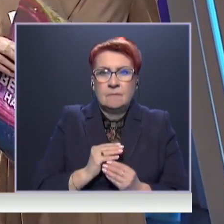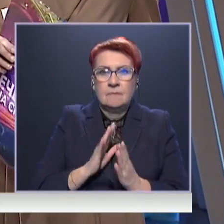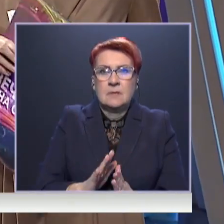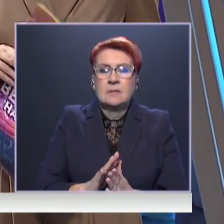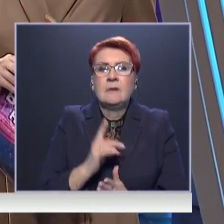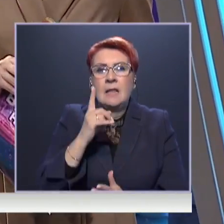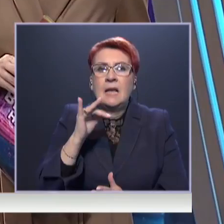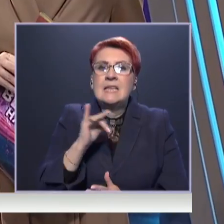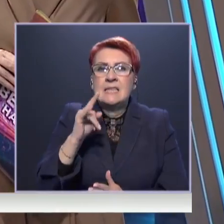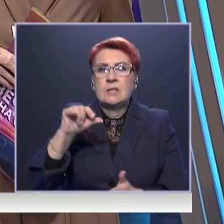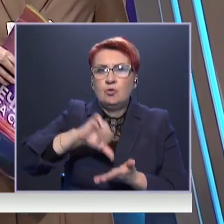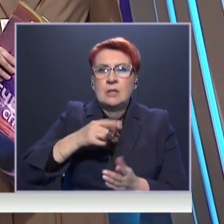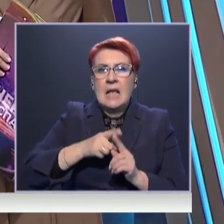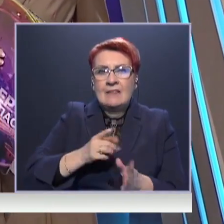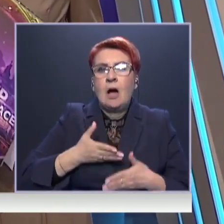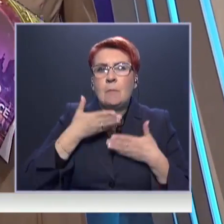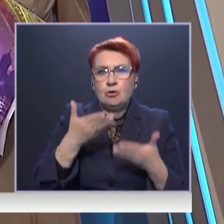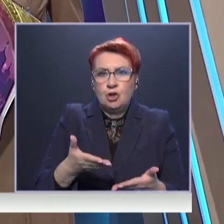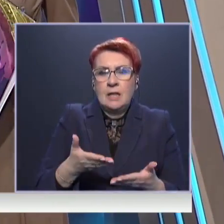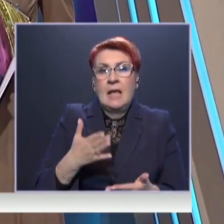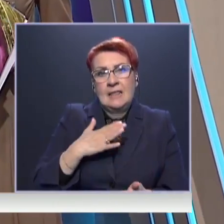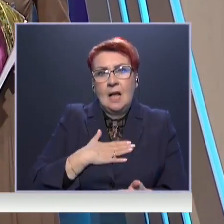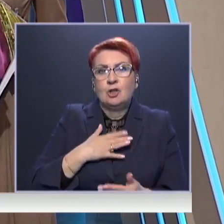одна из участниц этого обращения наша соотечественница